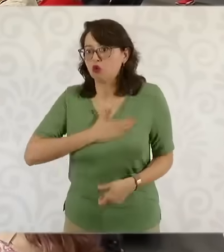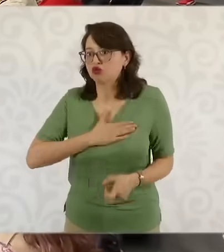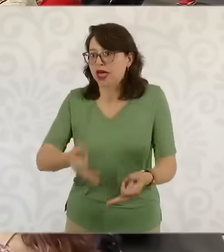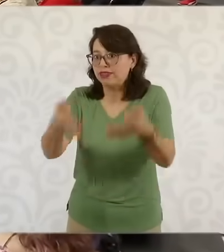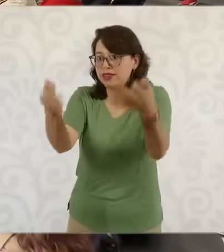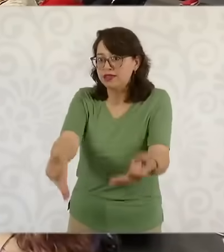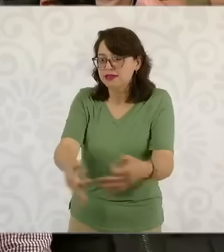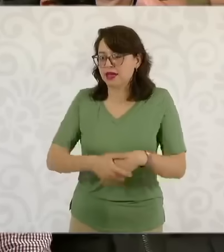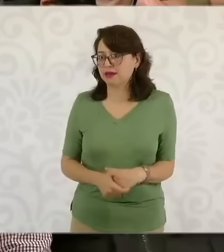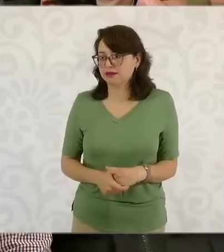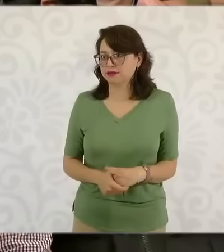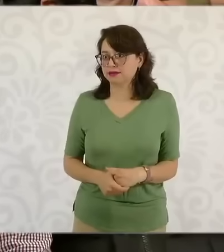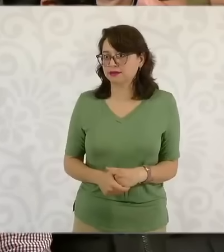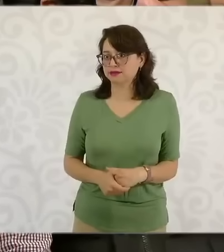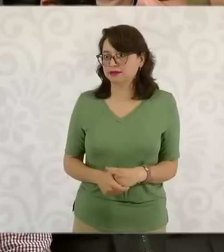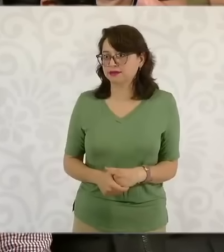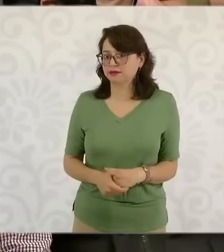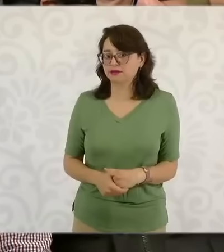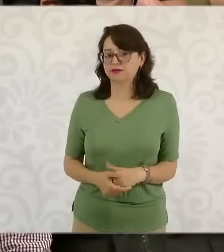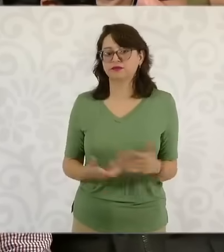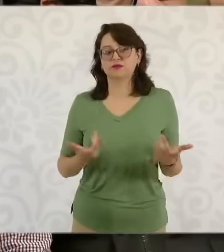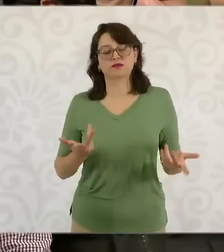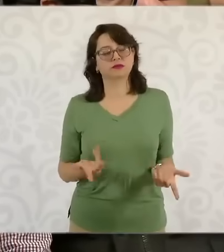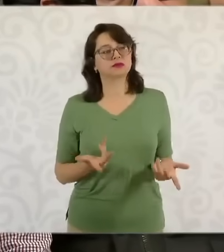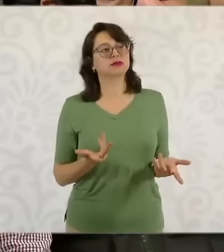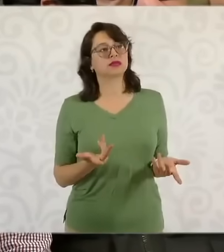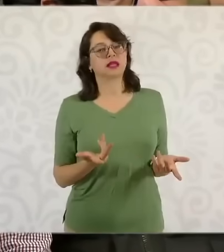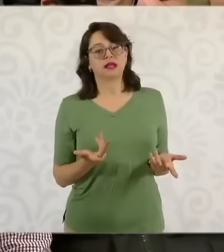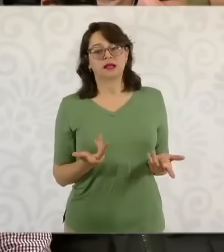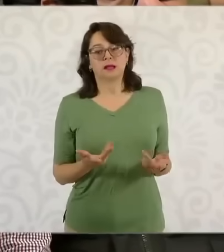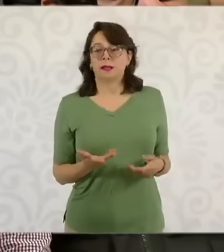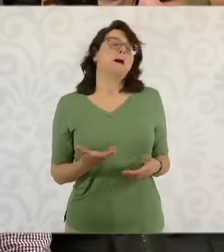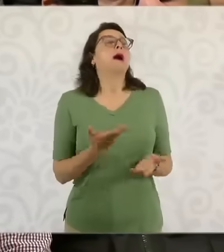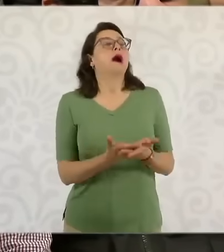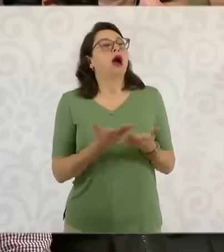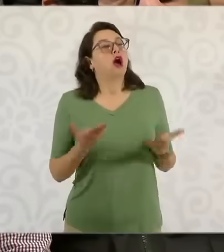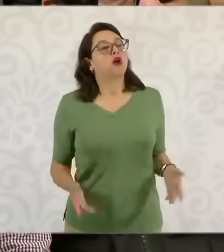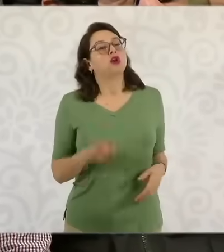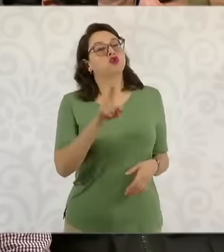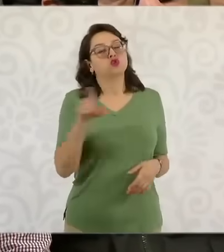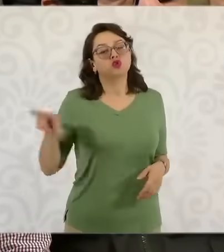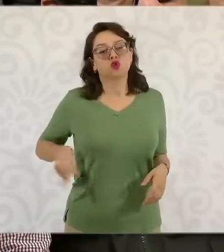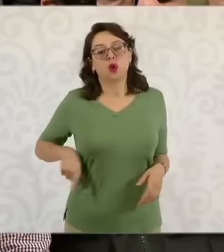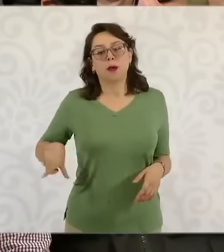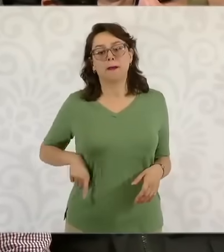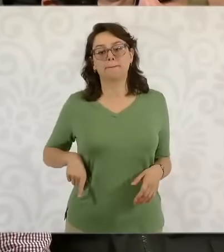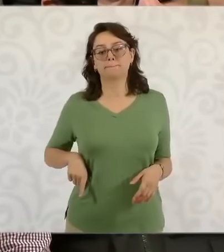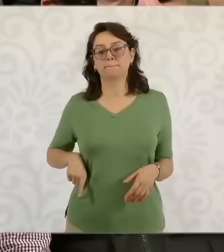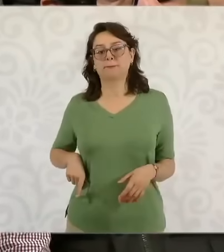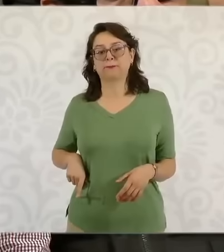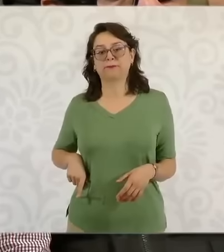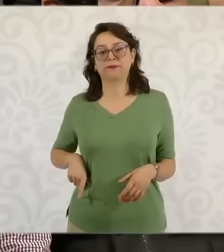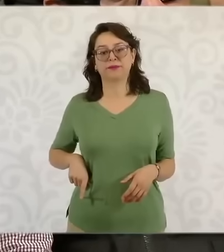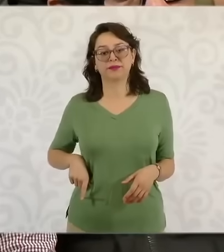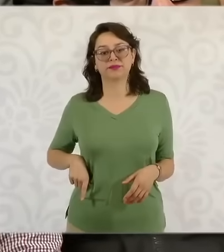par de este tema de los maestros eh ¿qué se está haciendo en su gobierno para pues para nivelar